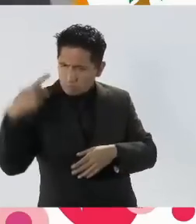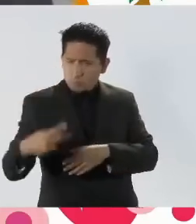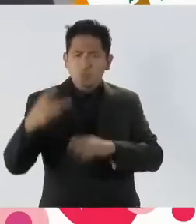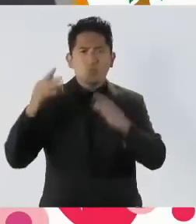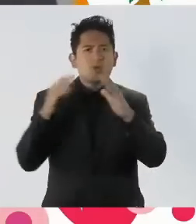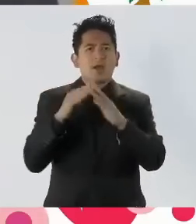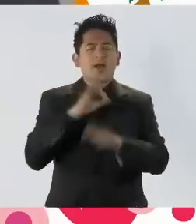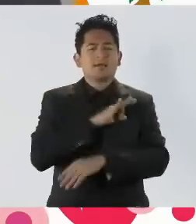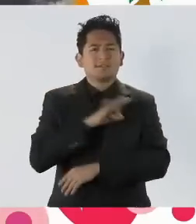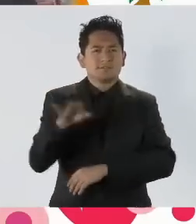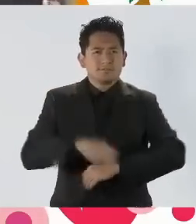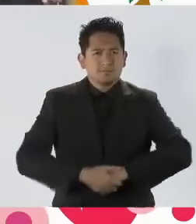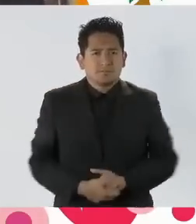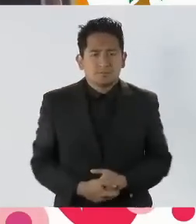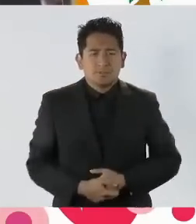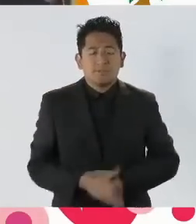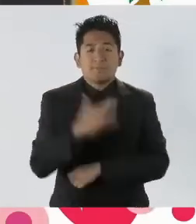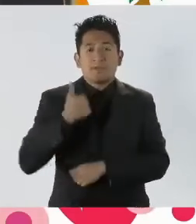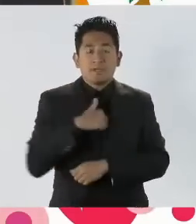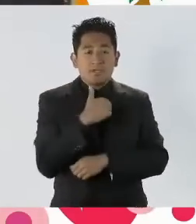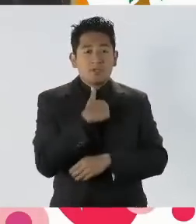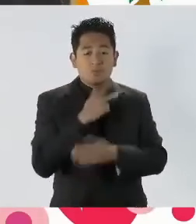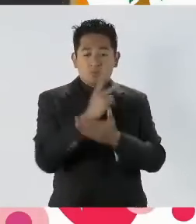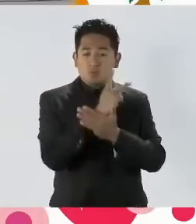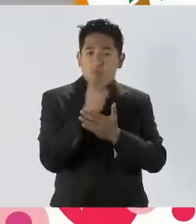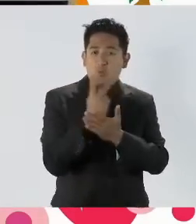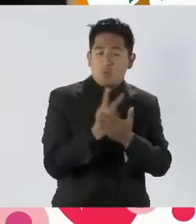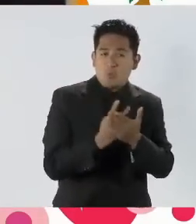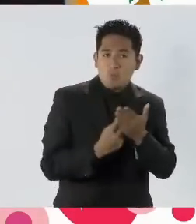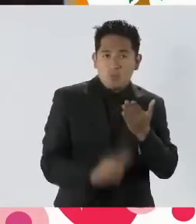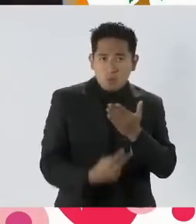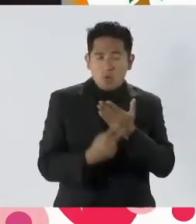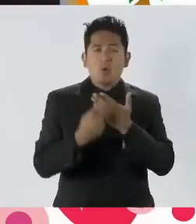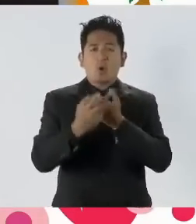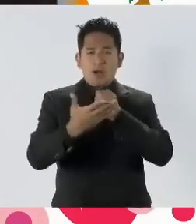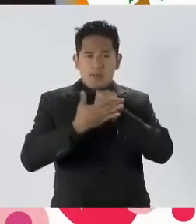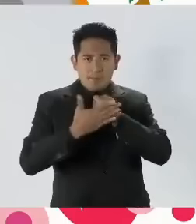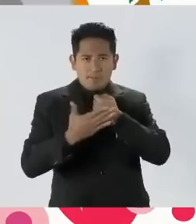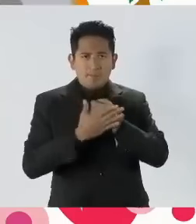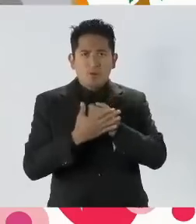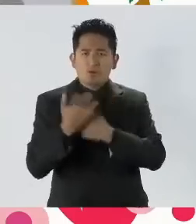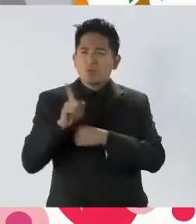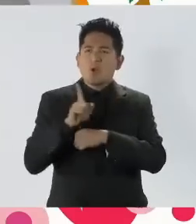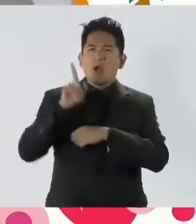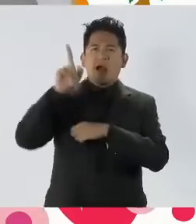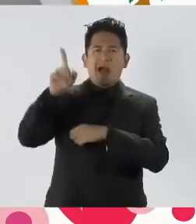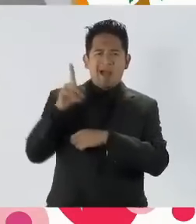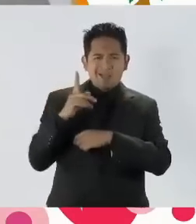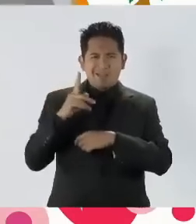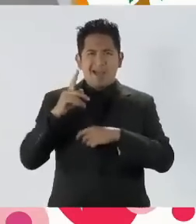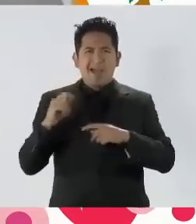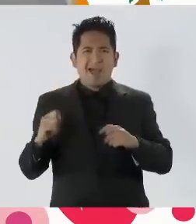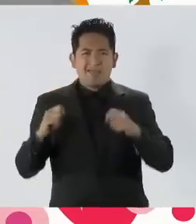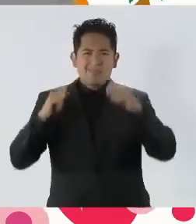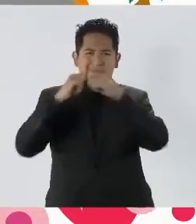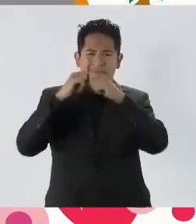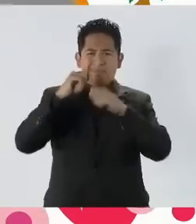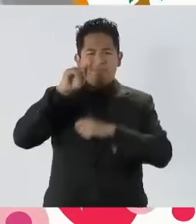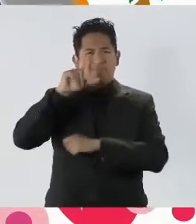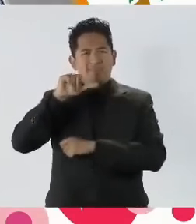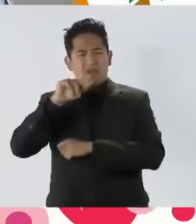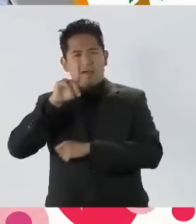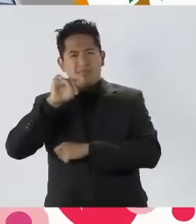arrancaremos con un programa integral en la telolco en los edificios que tienen graves